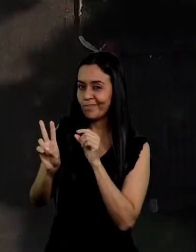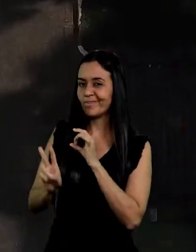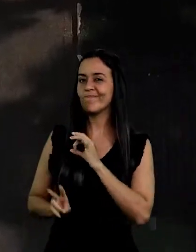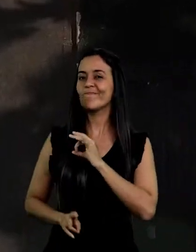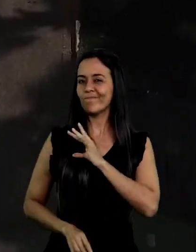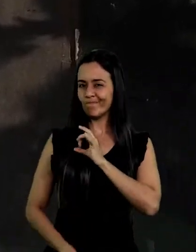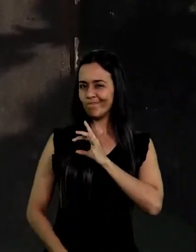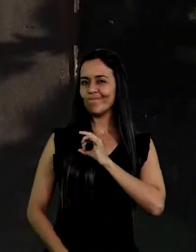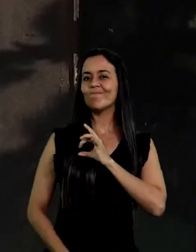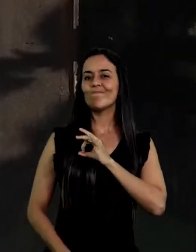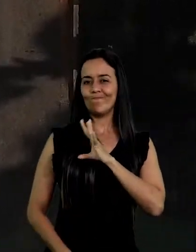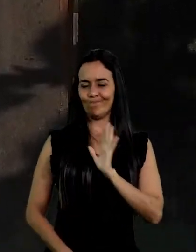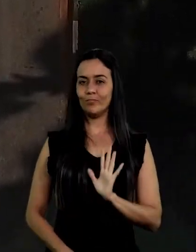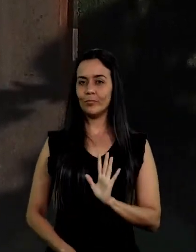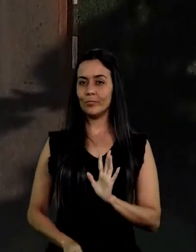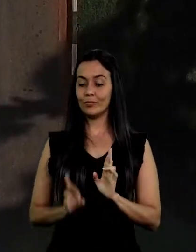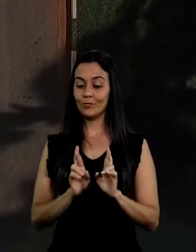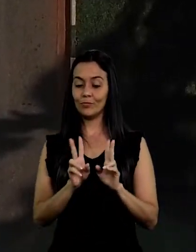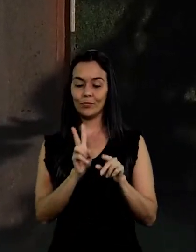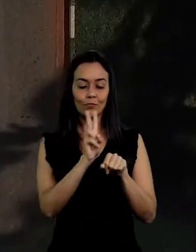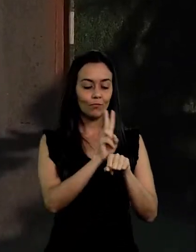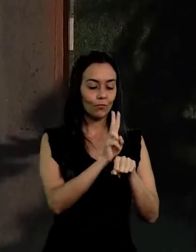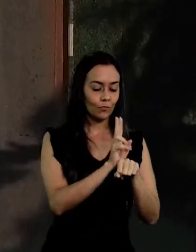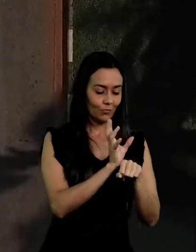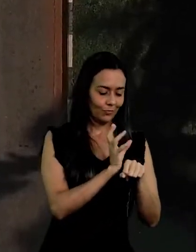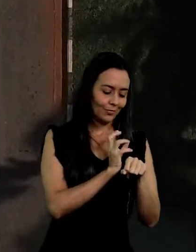É um pouco diferente do cuidado do amor.